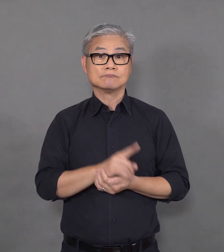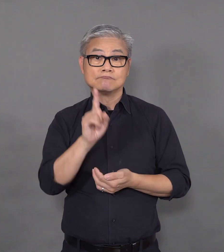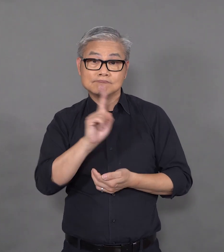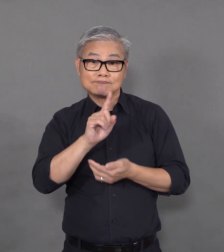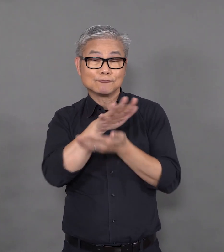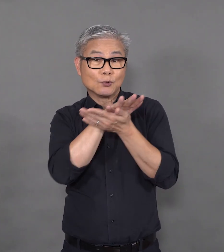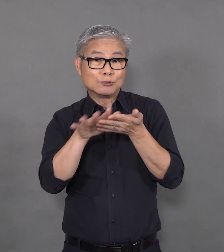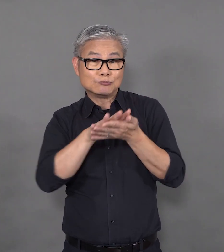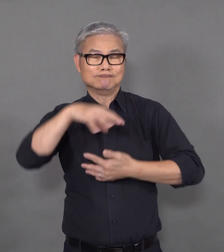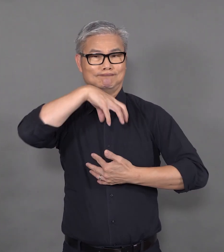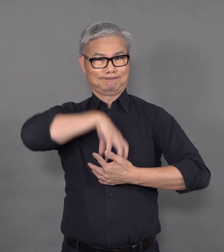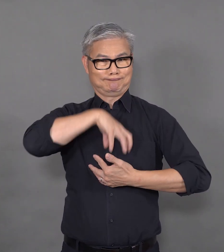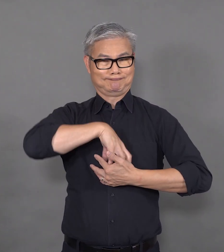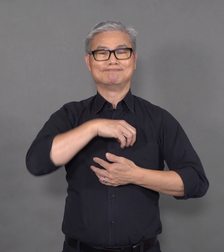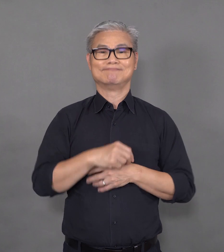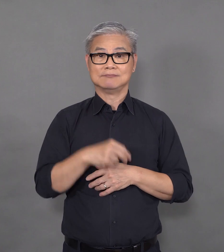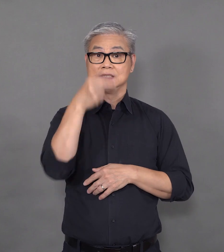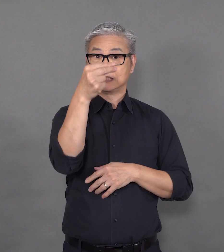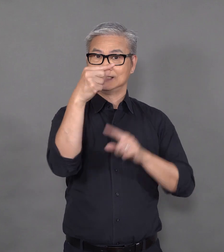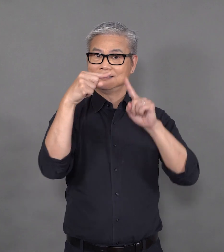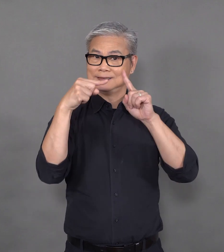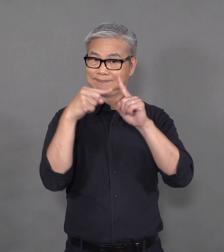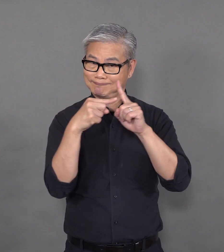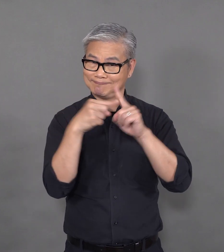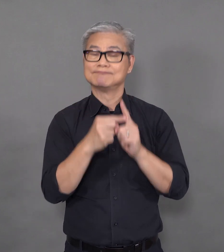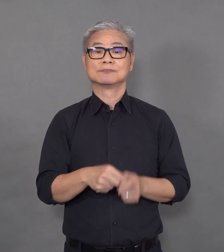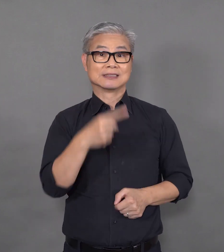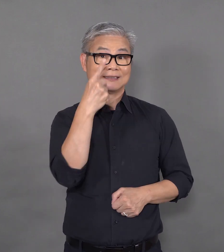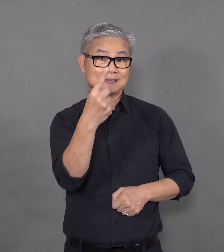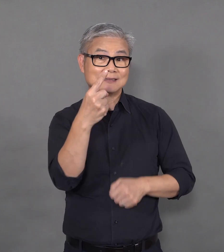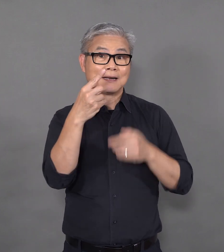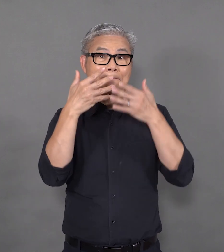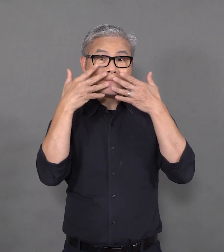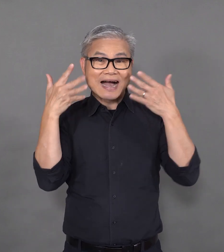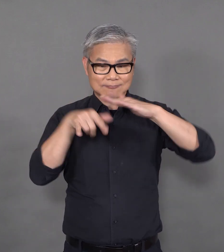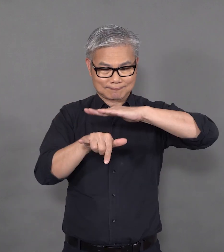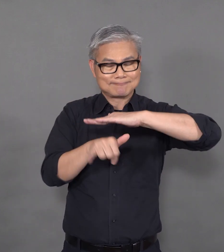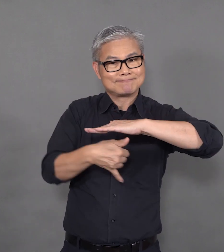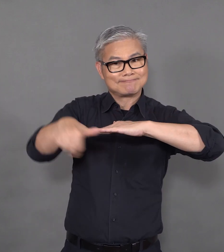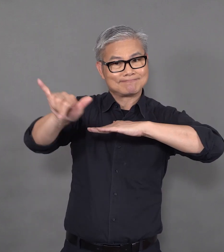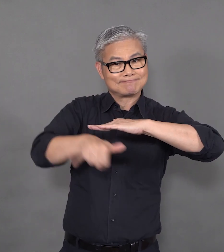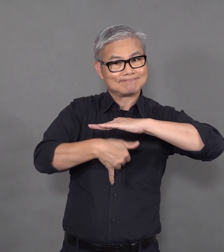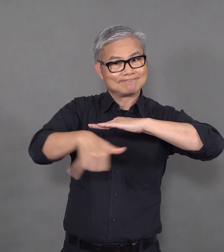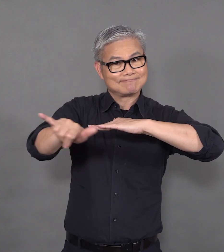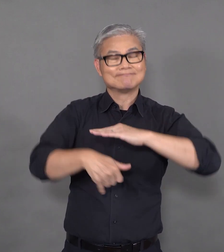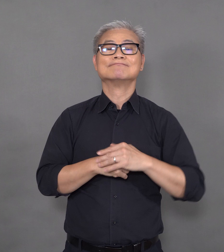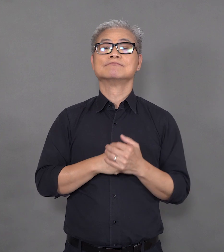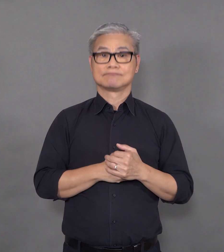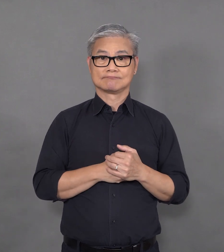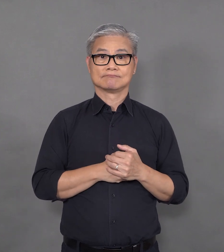劇中七人一貓來去匆匆